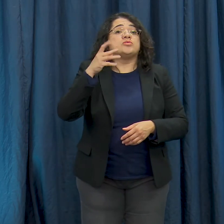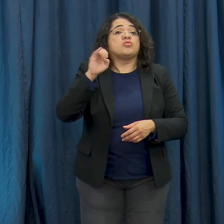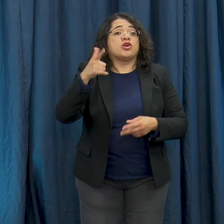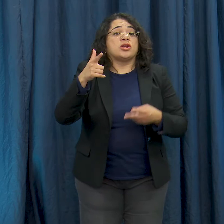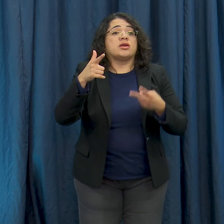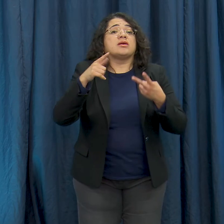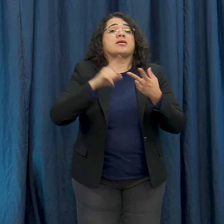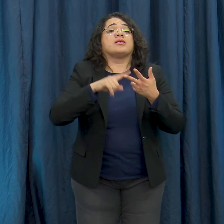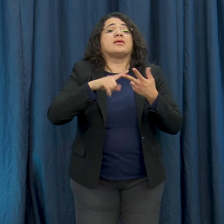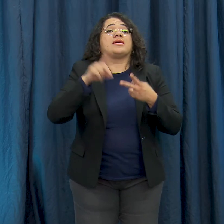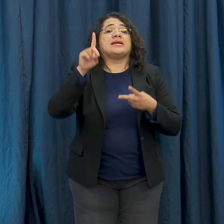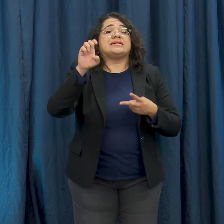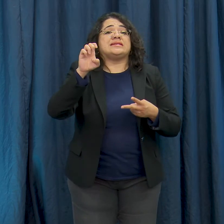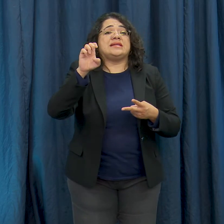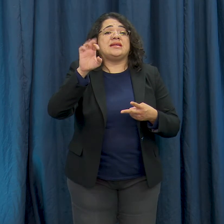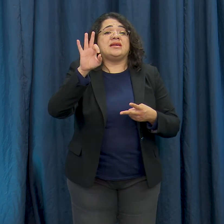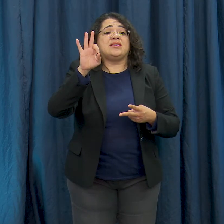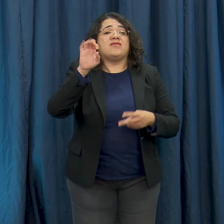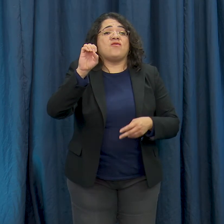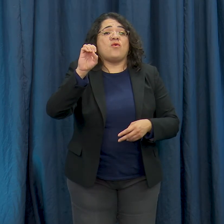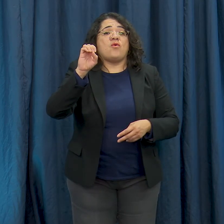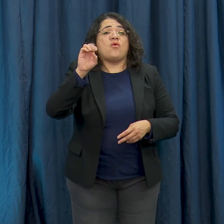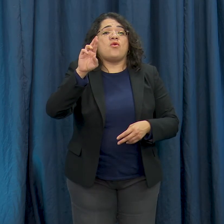que simple Montera NOS protocol s de segura dadadada